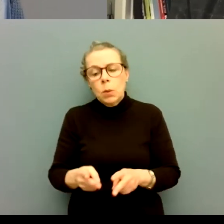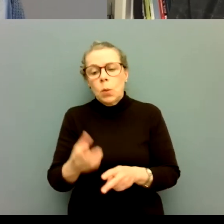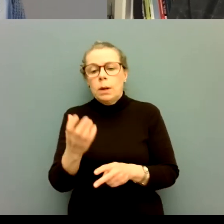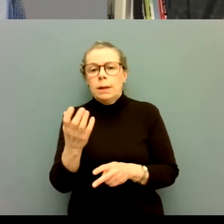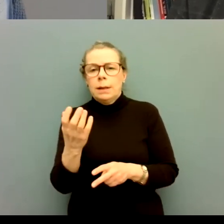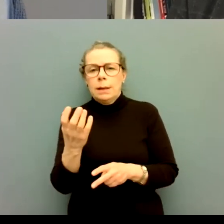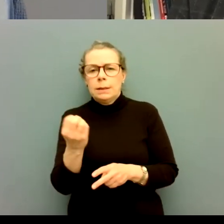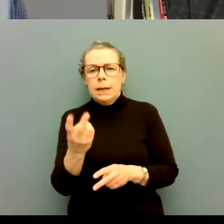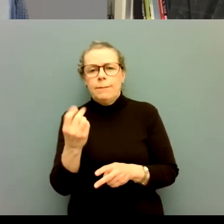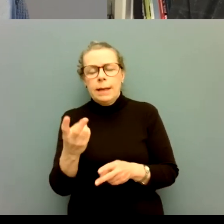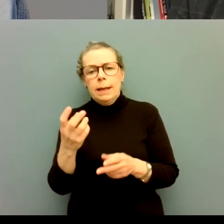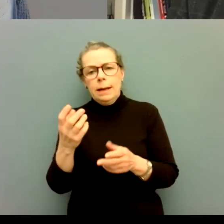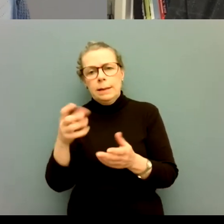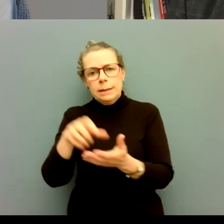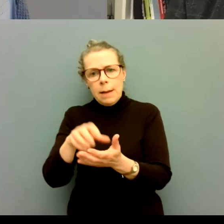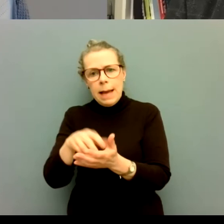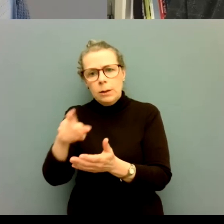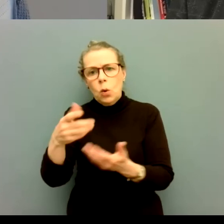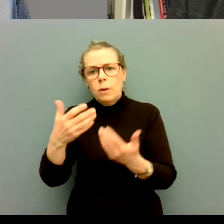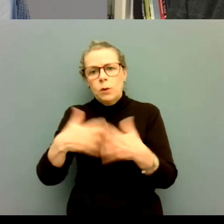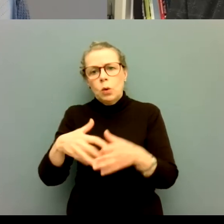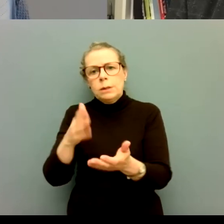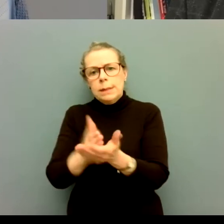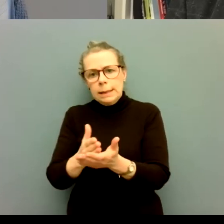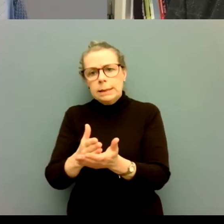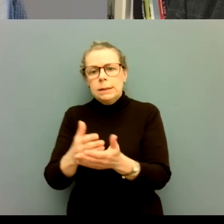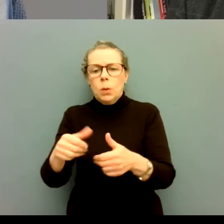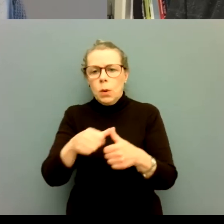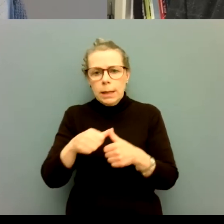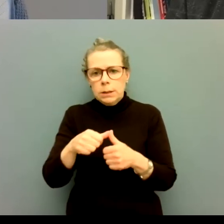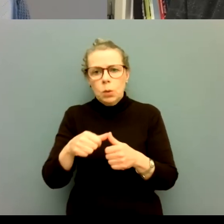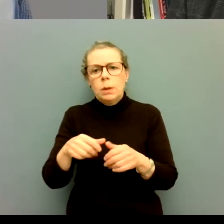för funktionsrättsorganisationerna, att statsbidraget fungerar som det gör-